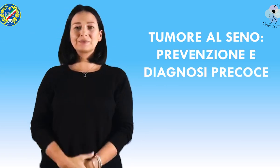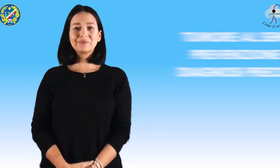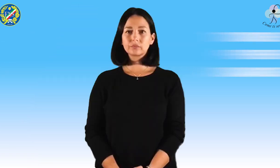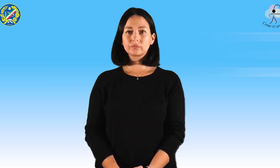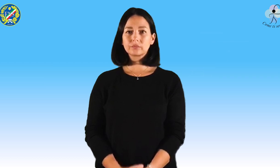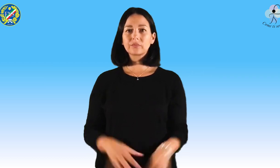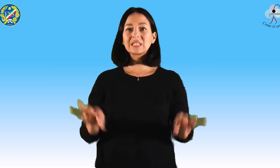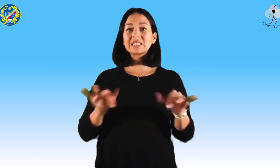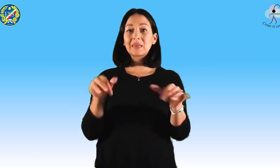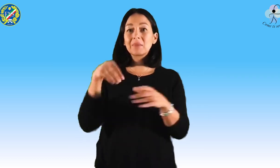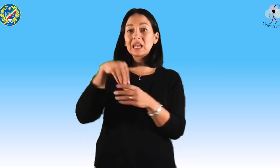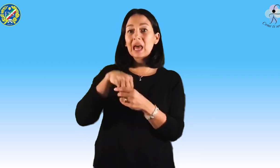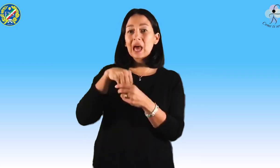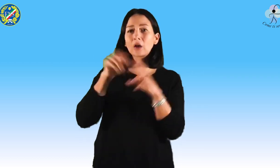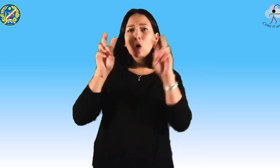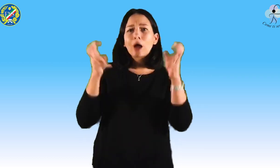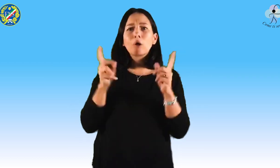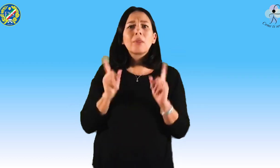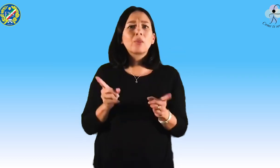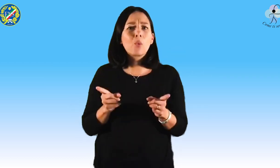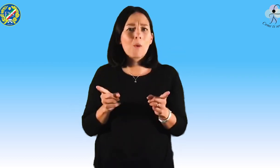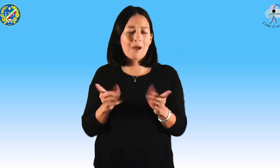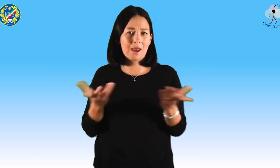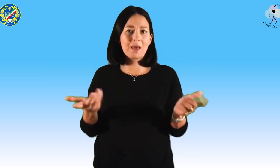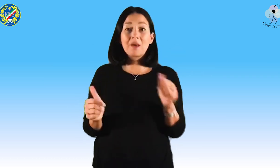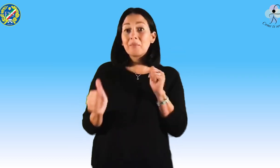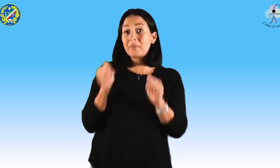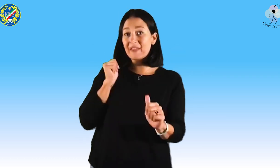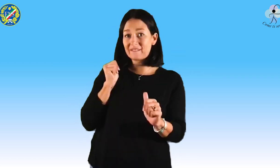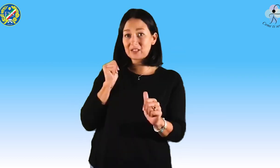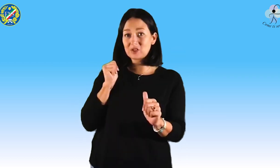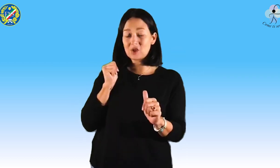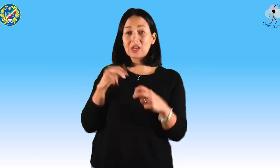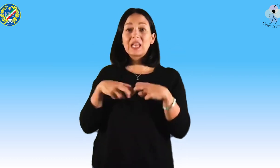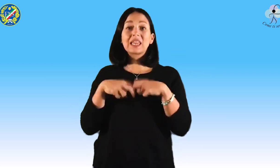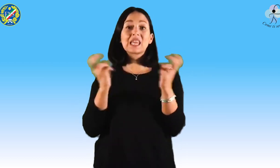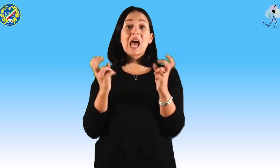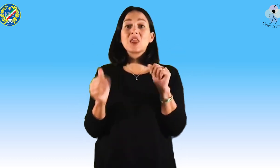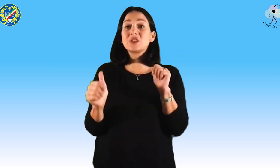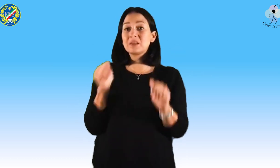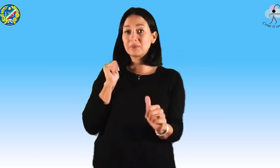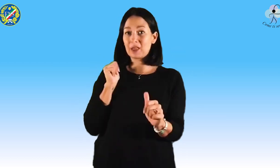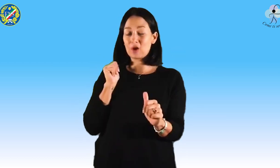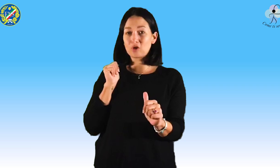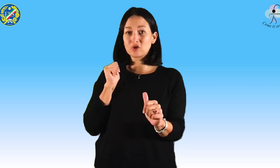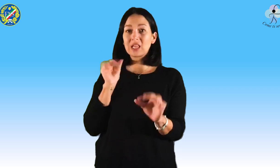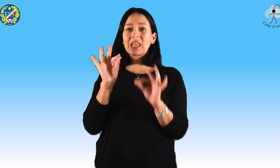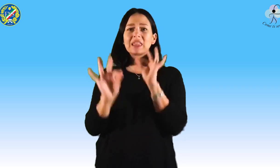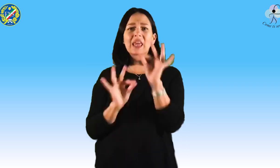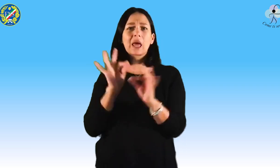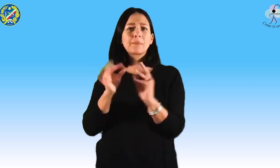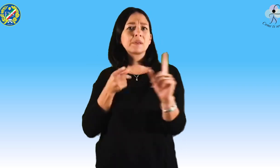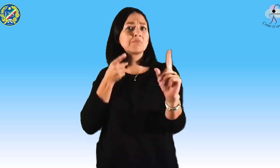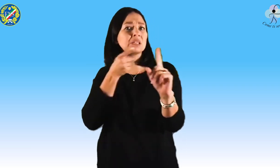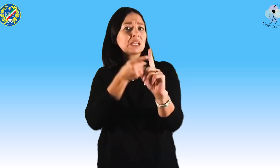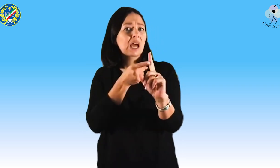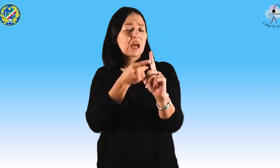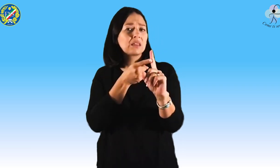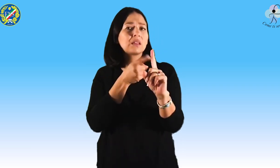La relatrice riassiume così il suo seminario: "Prevenzione, diagnosi precoce, terapie mirate